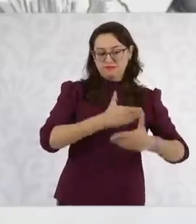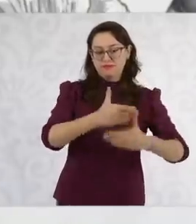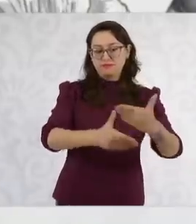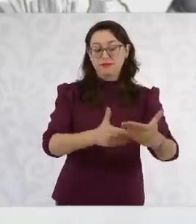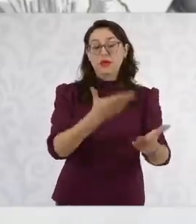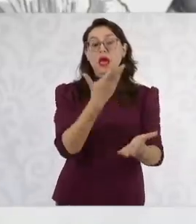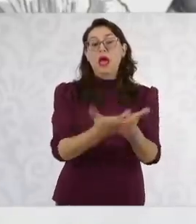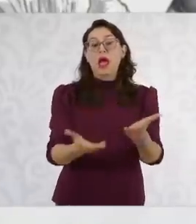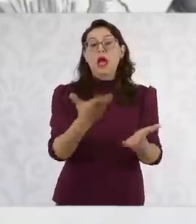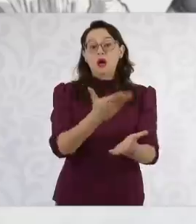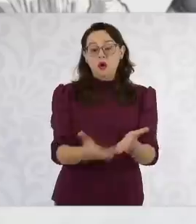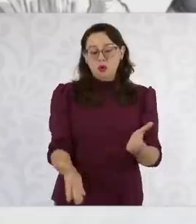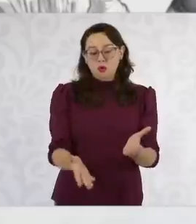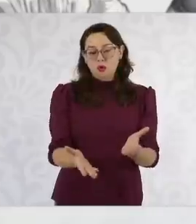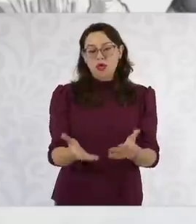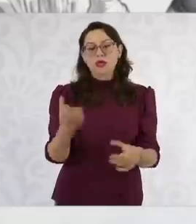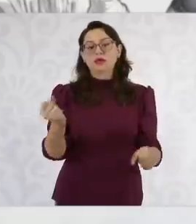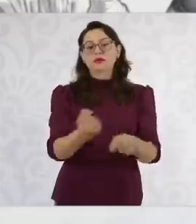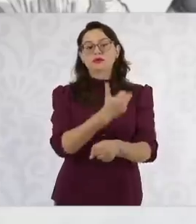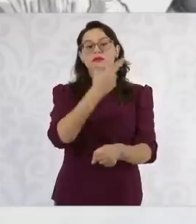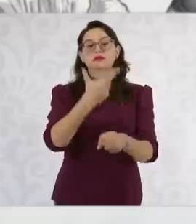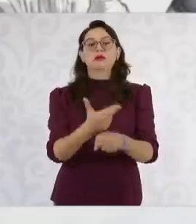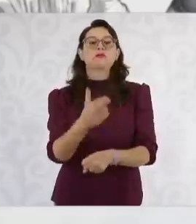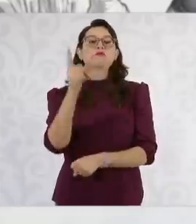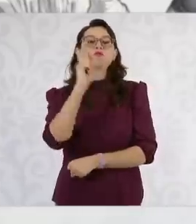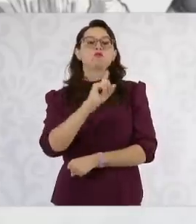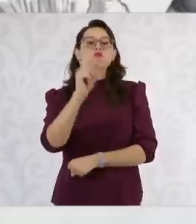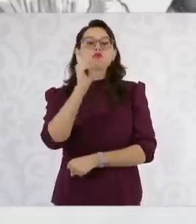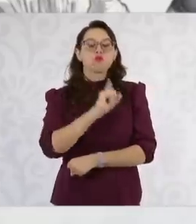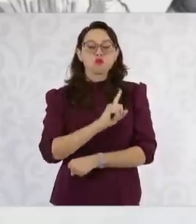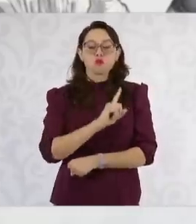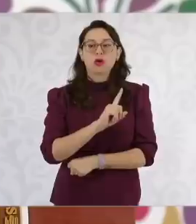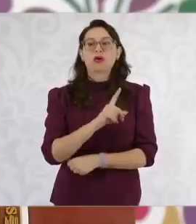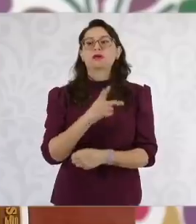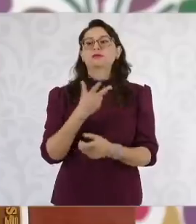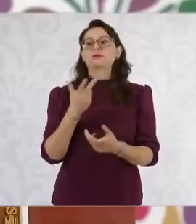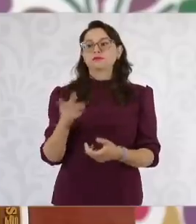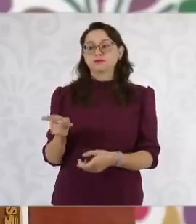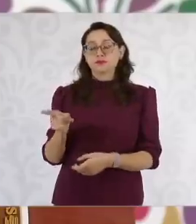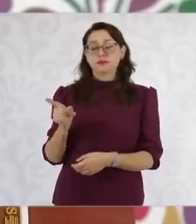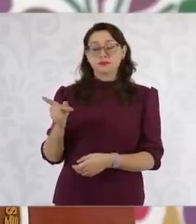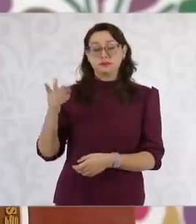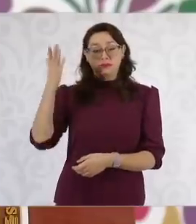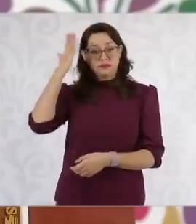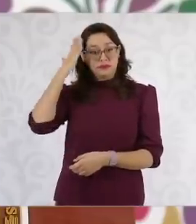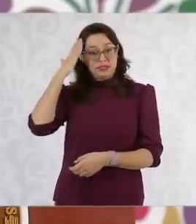y Su secretaria ha estado muy en contacto con gobernadores con gobernadoras para implementar